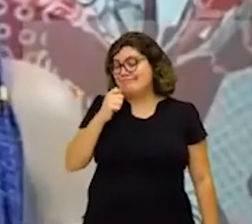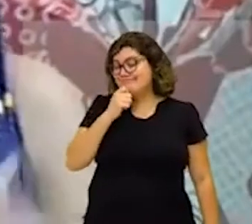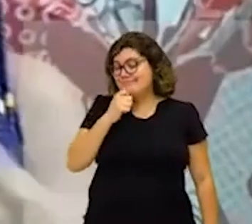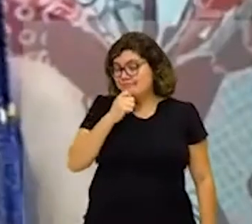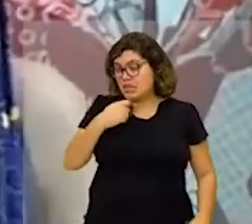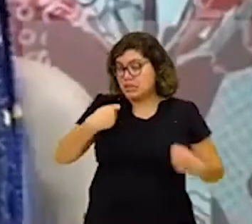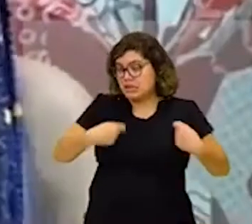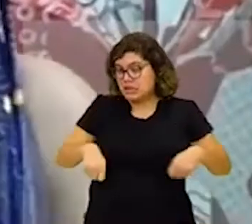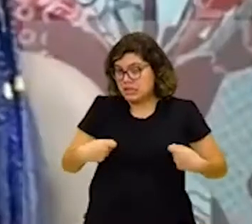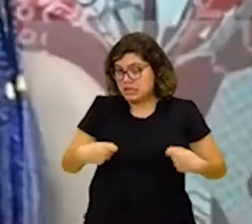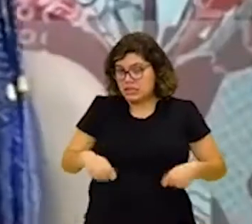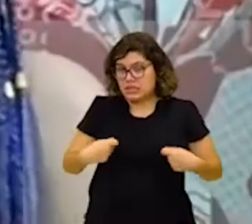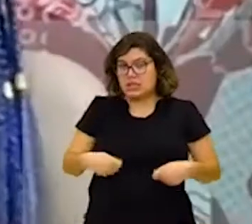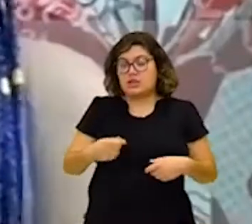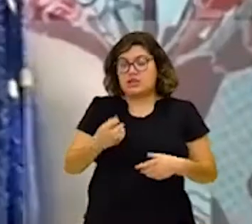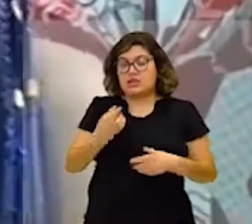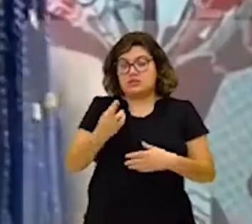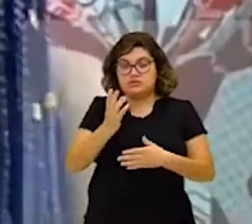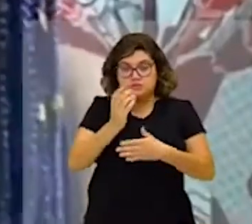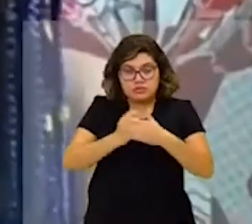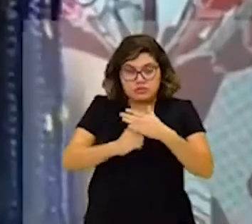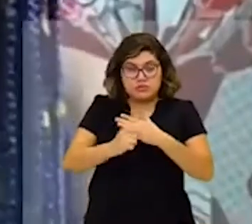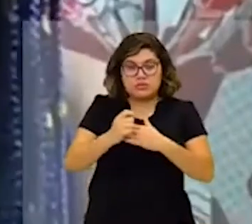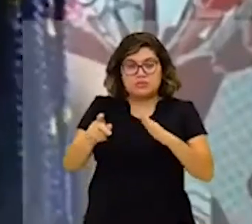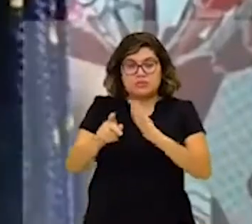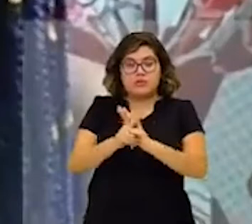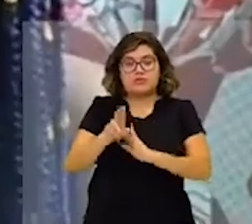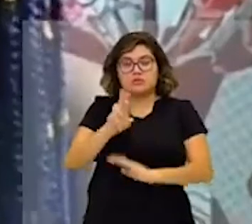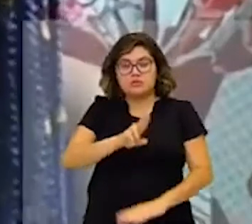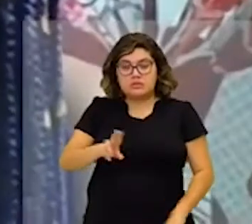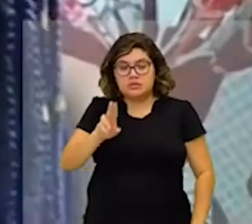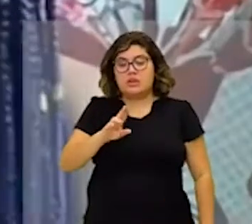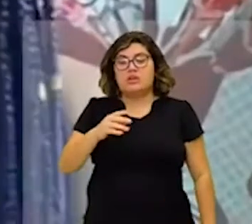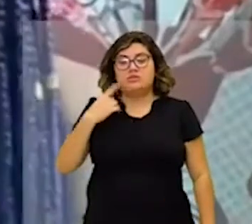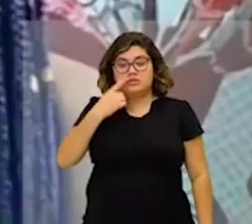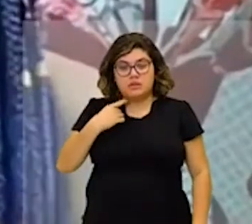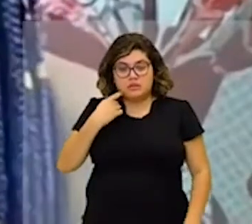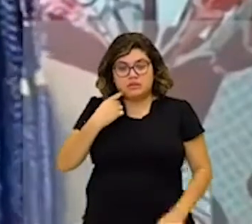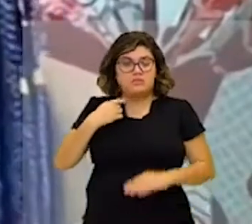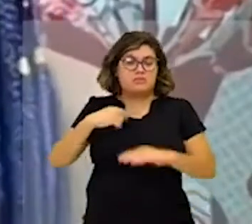uma de um recurso de advocacia maior para essas candidaturas então quando a gente está falando